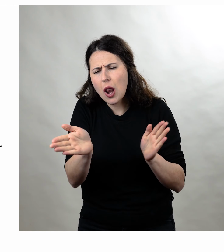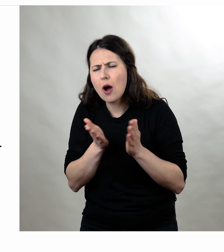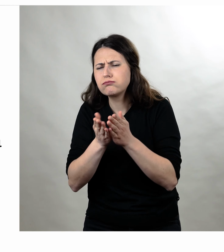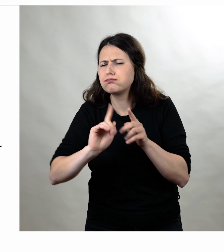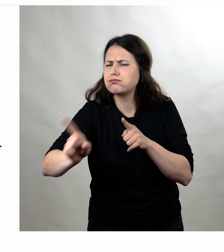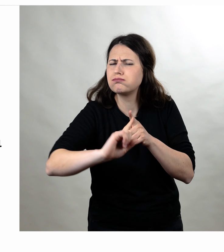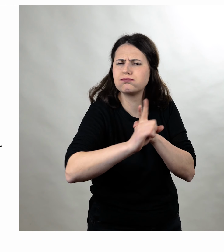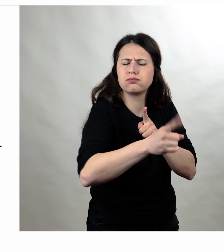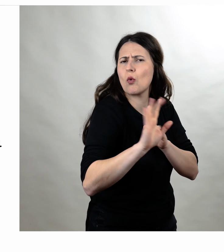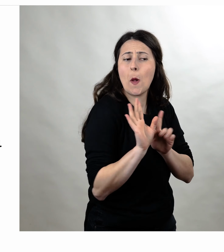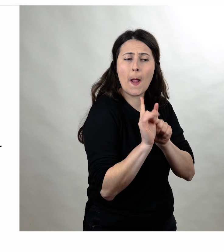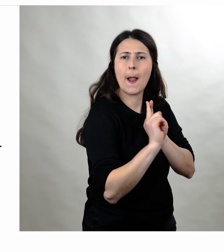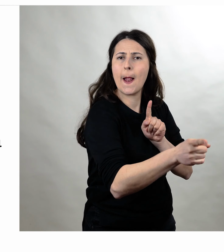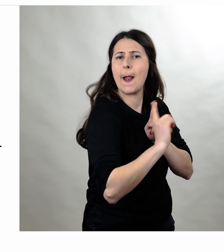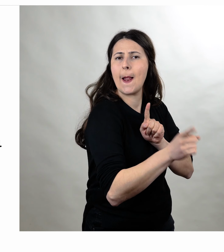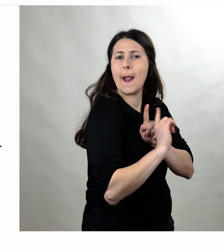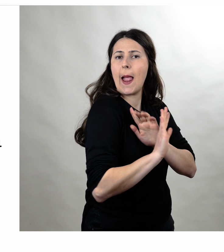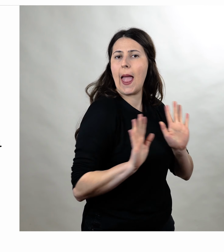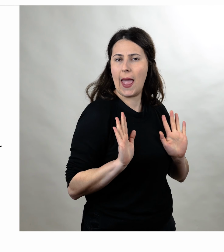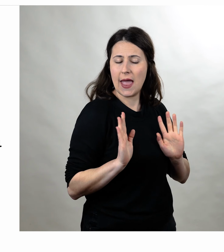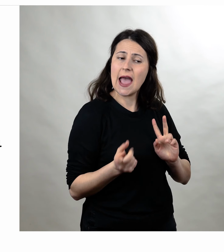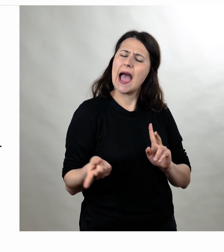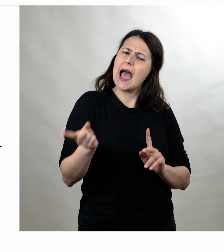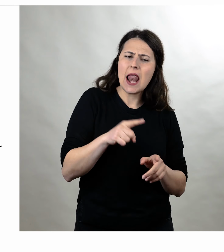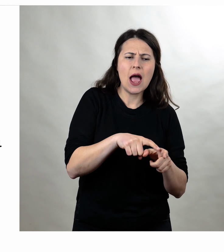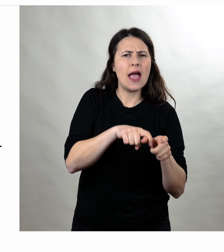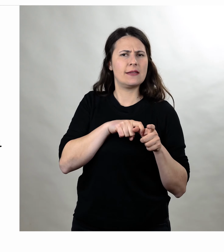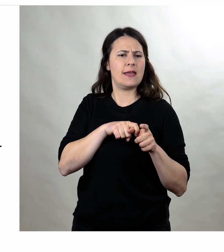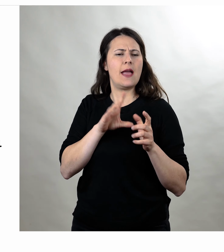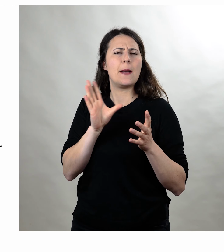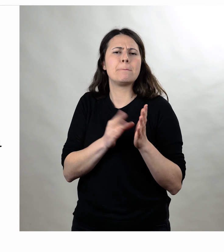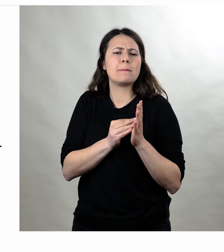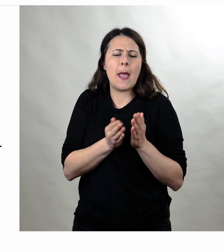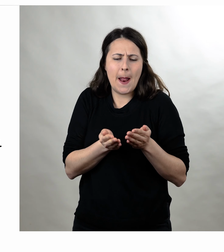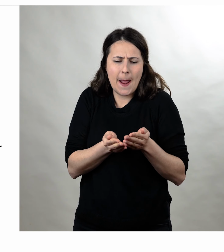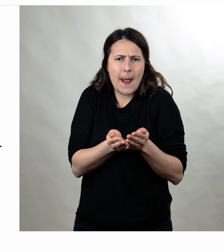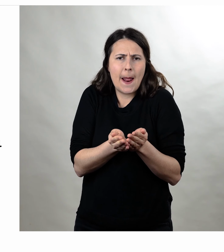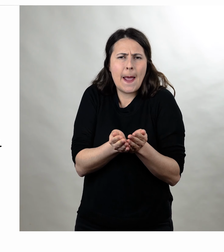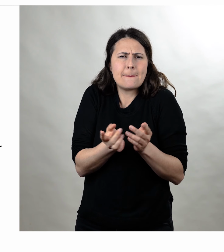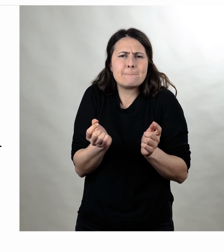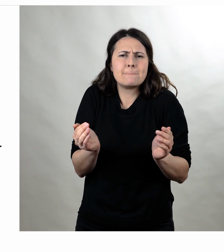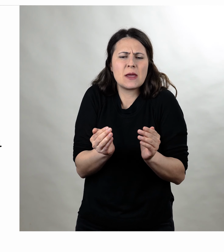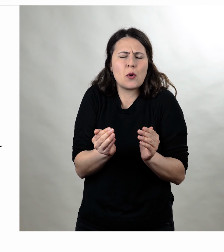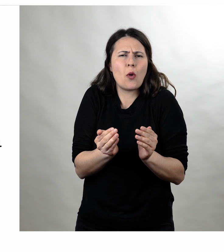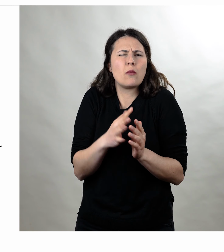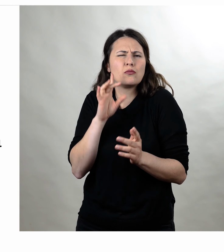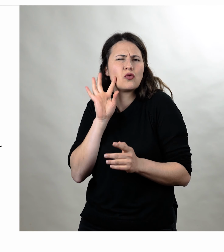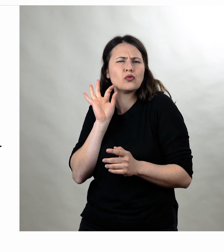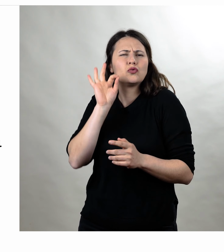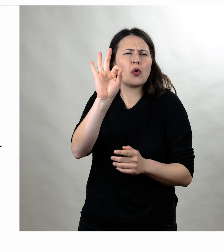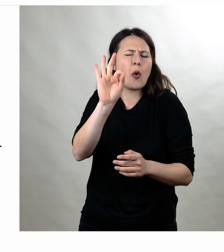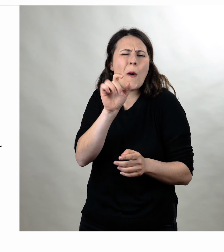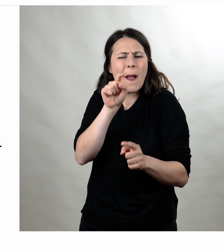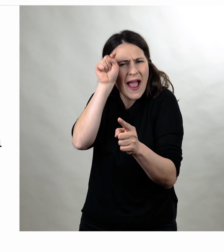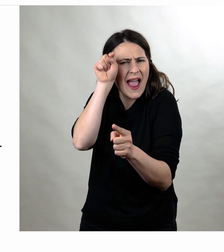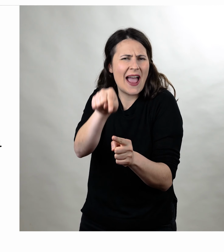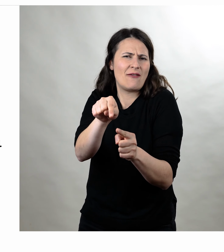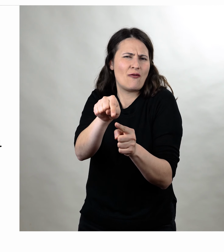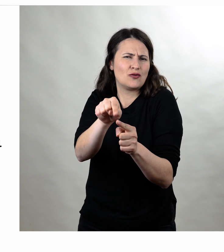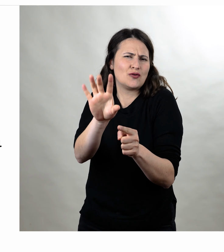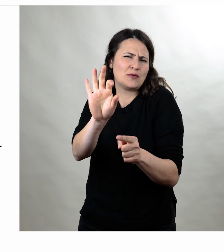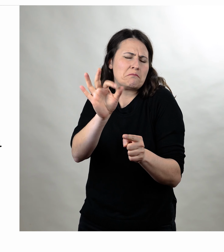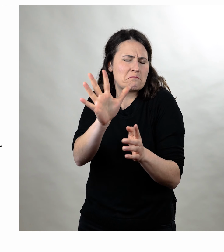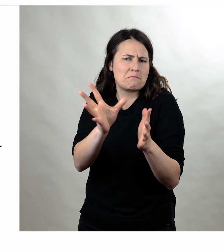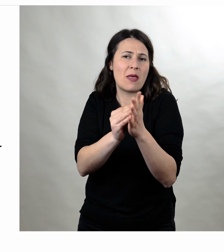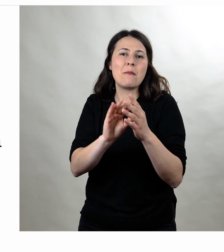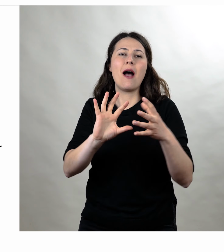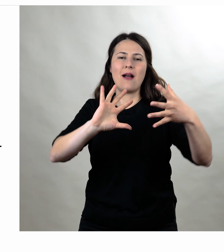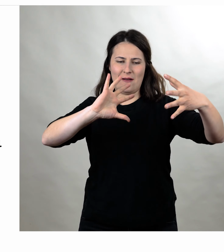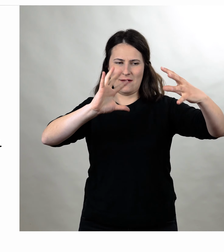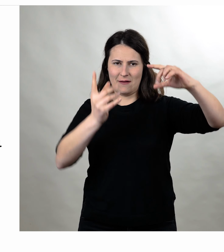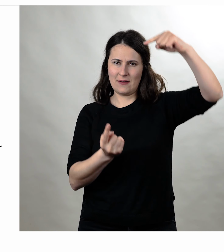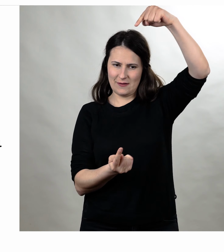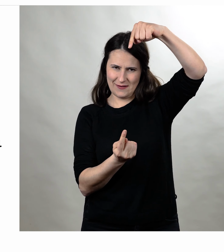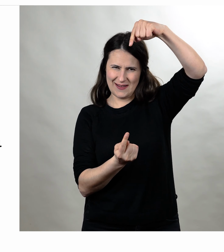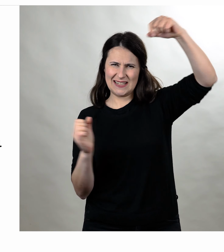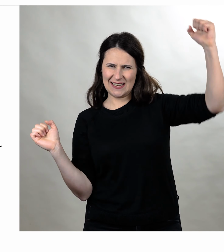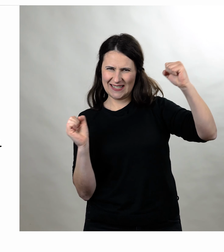ταξιδεύοντας σε προορισμούς όπως η Αρκτική και η Ανταρκτική ή τα νησιά Γκαλαπάγκος.